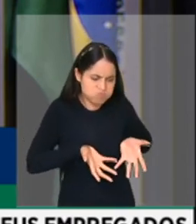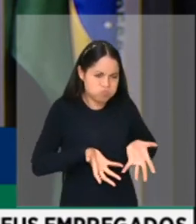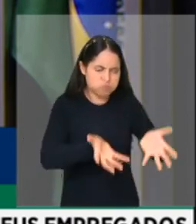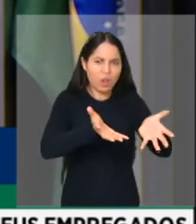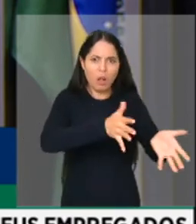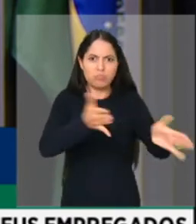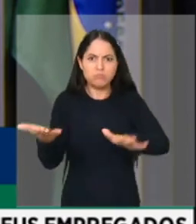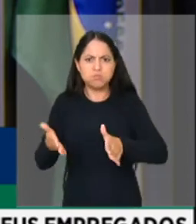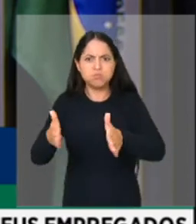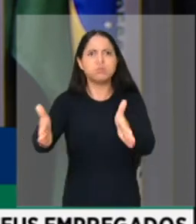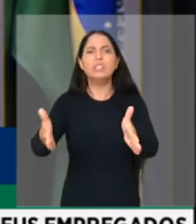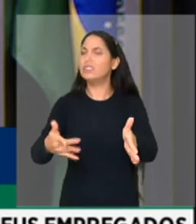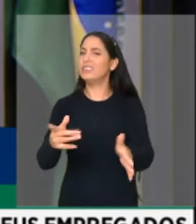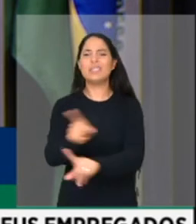CORPOS PARA VALAS COMUNS . NÃO PODEMOS ESPERAR ISSO E